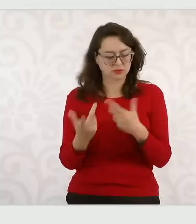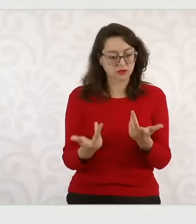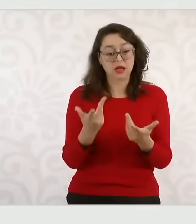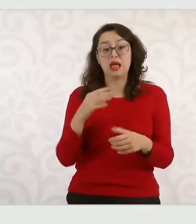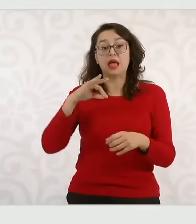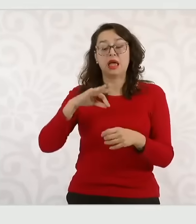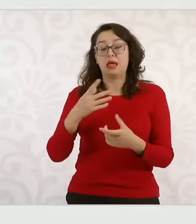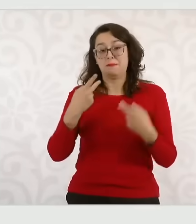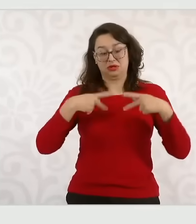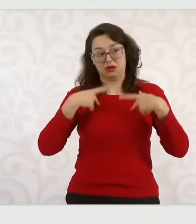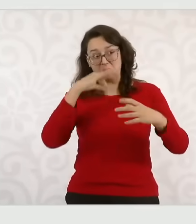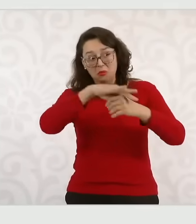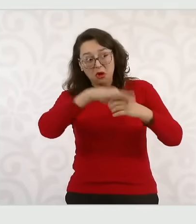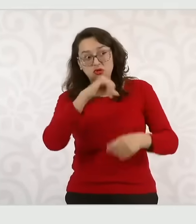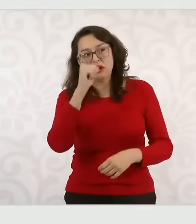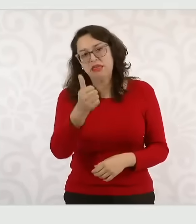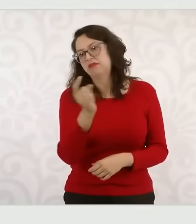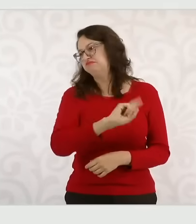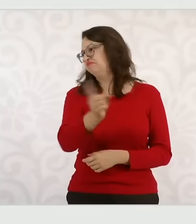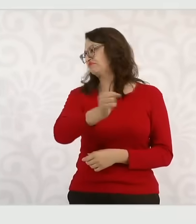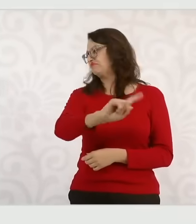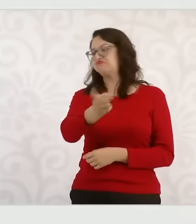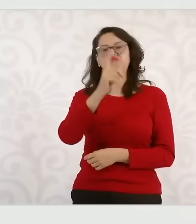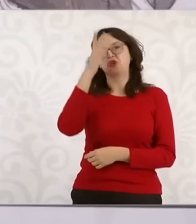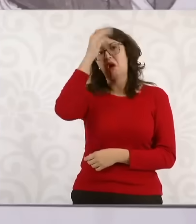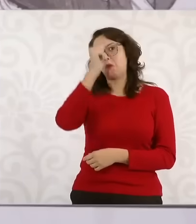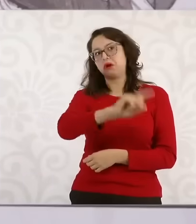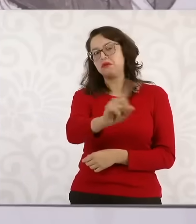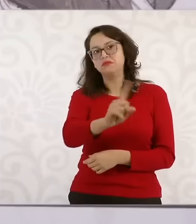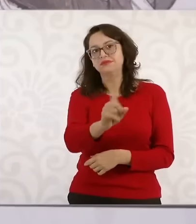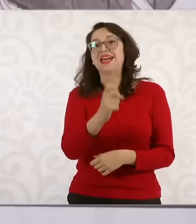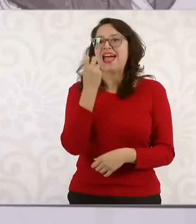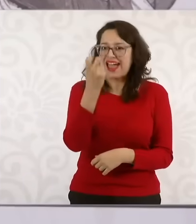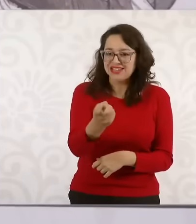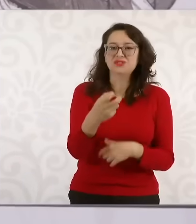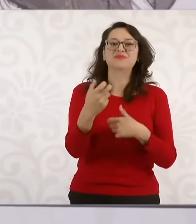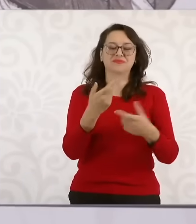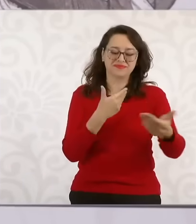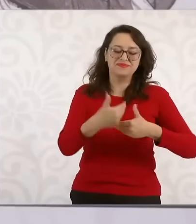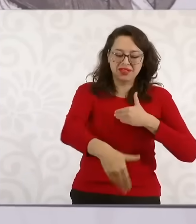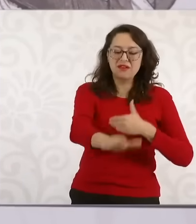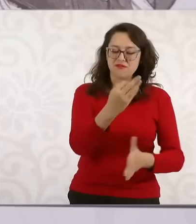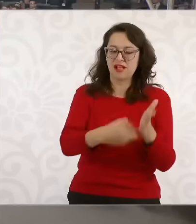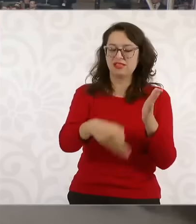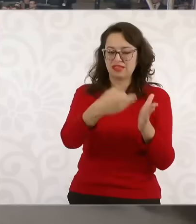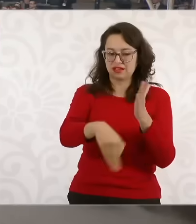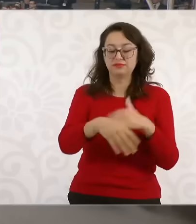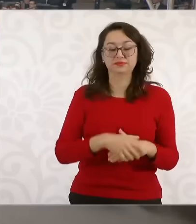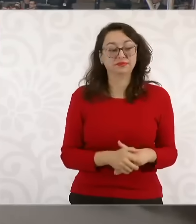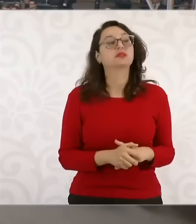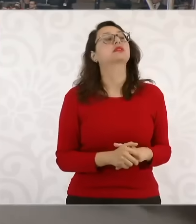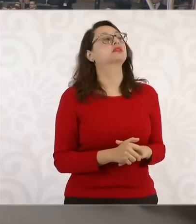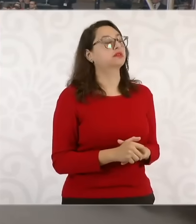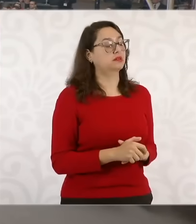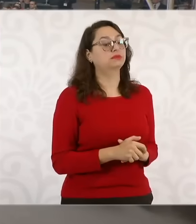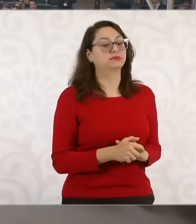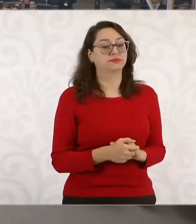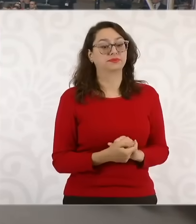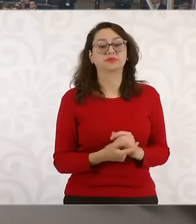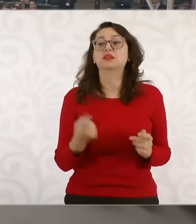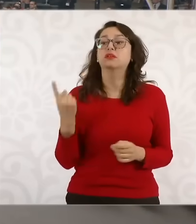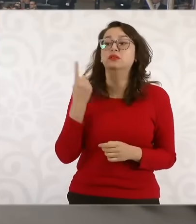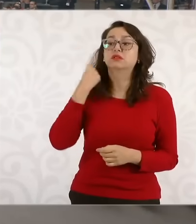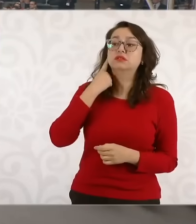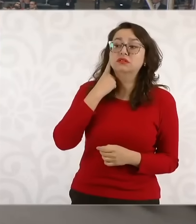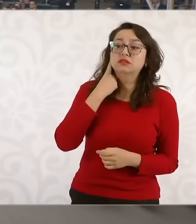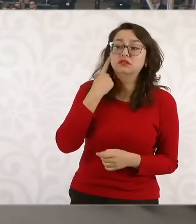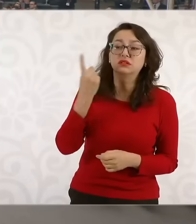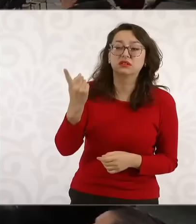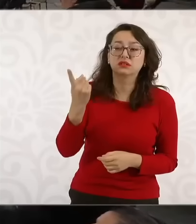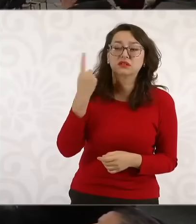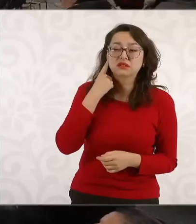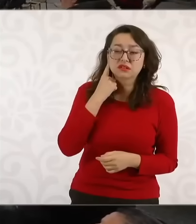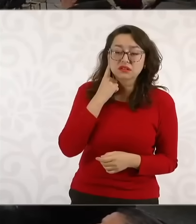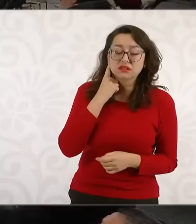que la gente no está de acuerdo. En fin, todavía hay algunos temas que debatir. Todavía están e